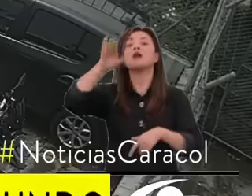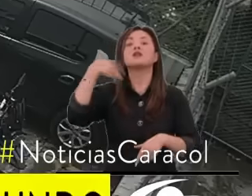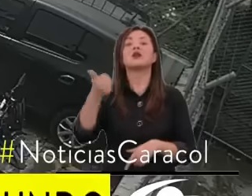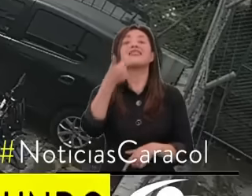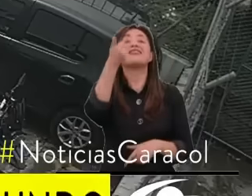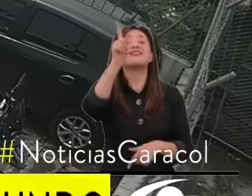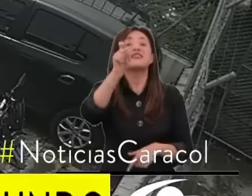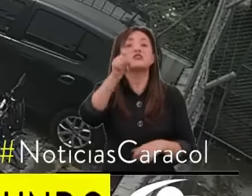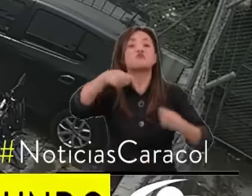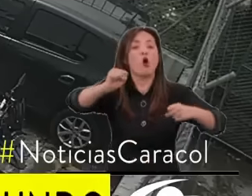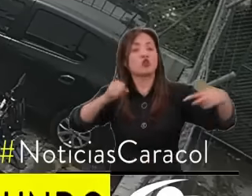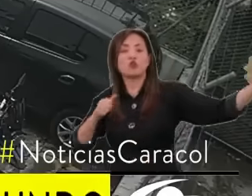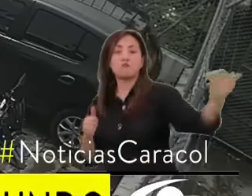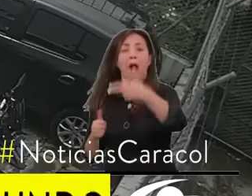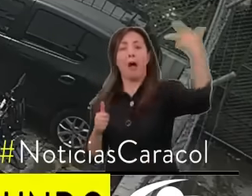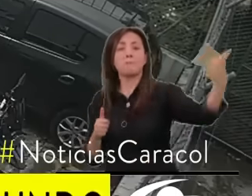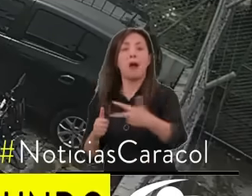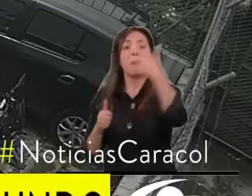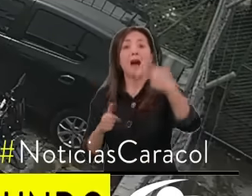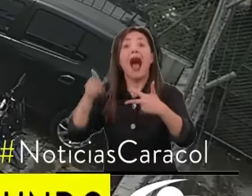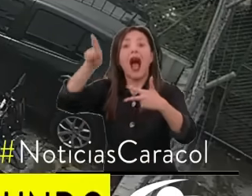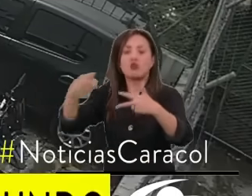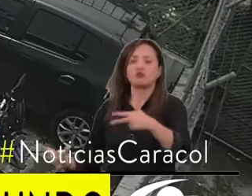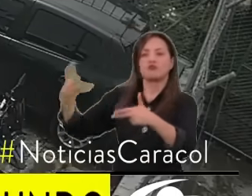los delincuentes emprenden la huida abandonándola volqueta y